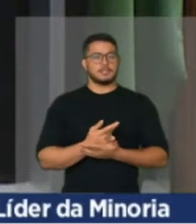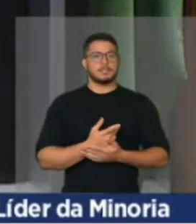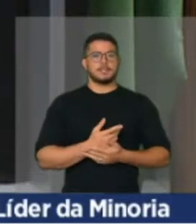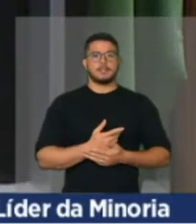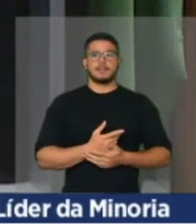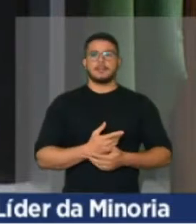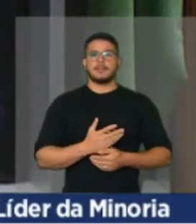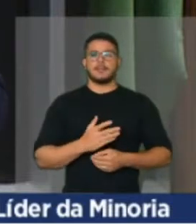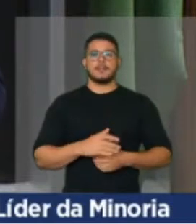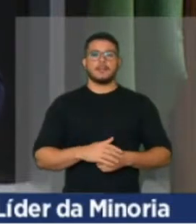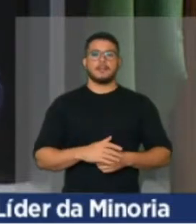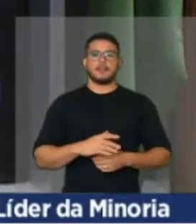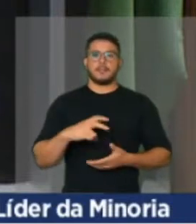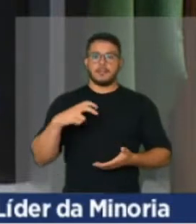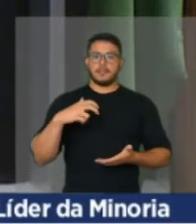O. EXISTE LEI QUE PROÍBE ESTA ATITUDE DO MINISTRO! ENTÃO,